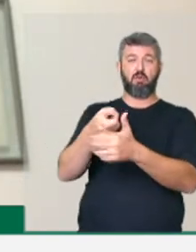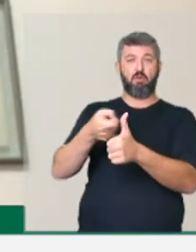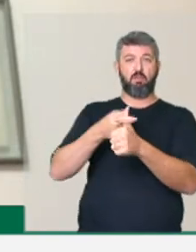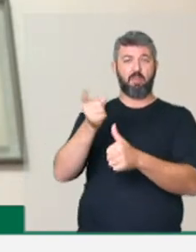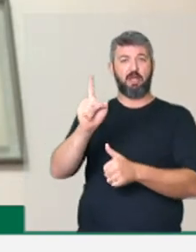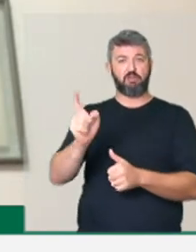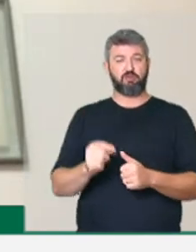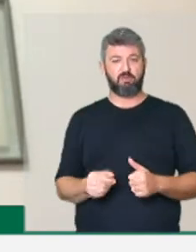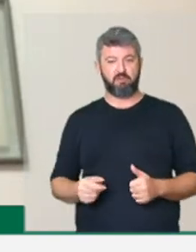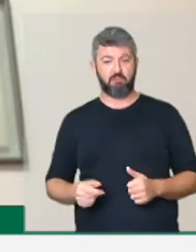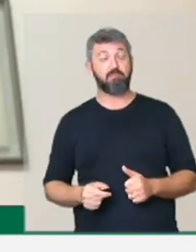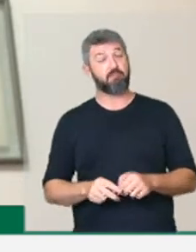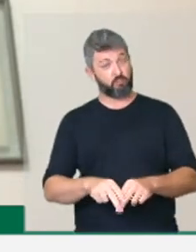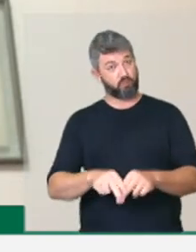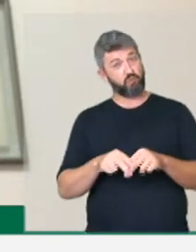TRABALHO... E MUITO SUOR DO TRABALHADOR BRASILEIRO.